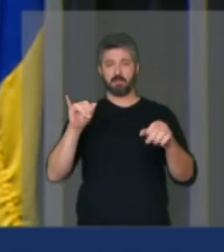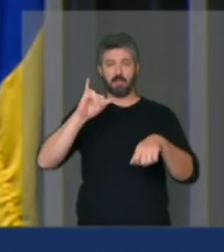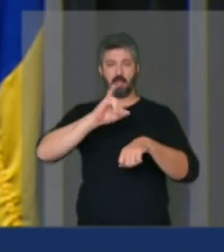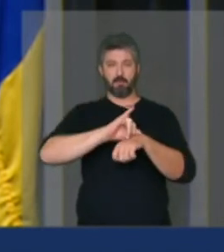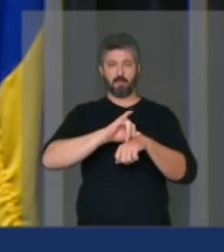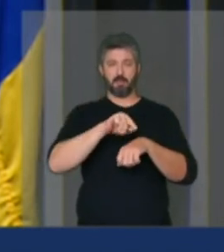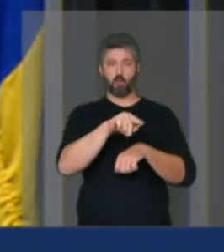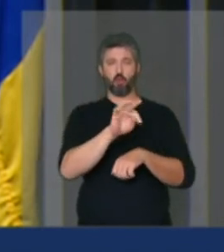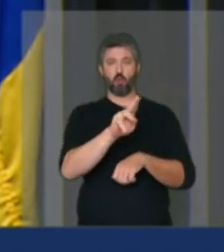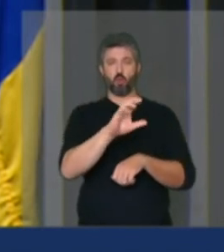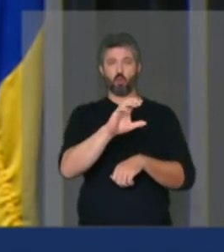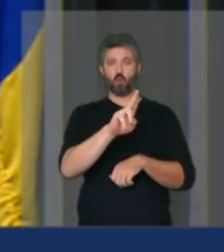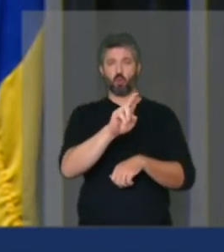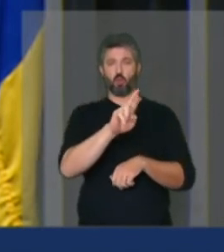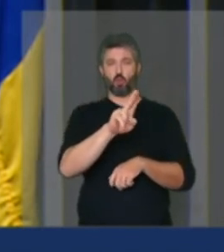DISTÂNCIA DA NOSSA CAPITAL, MUNICÍPIO DE TUCURUI, QUE